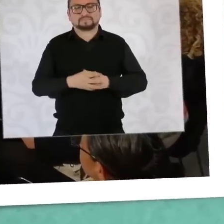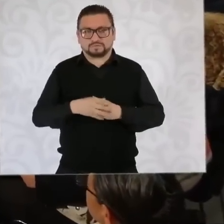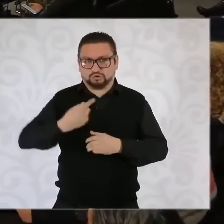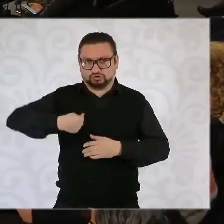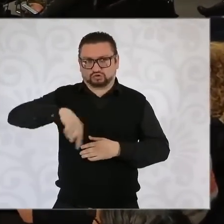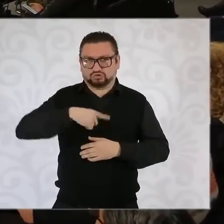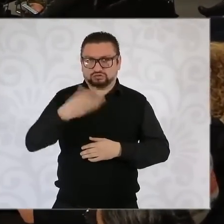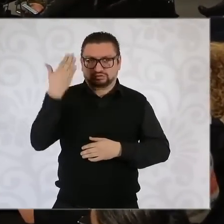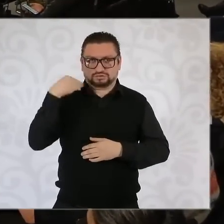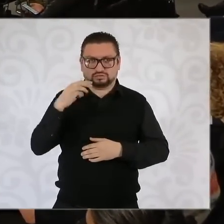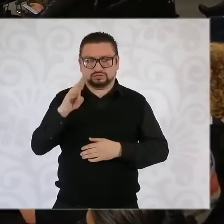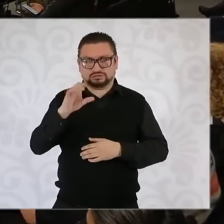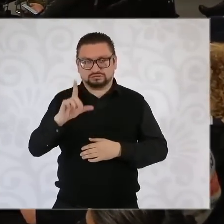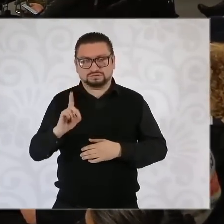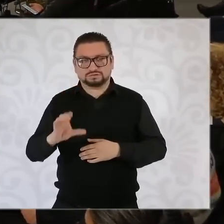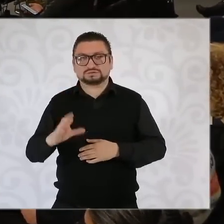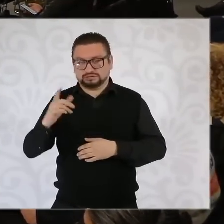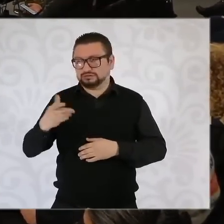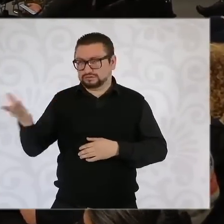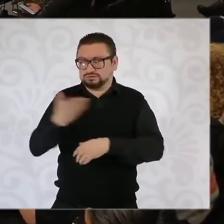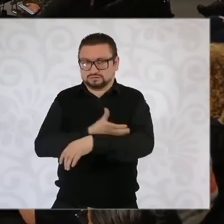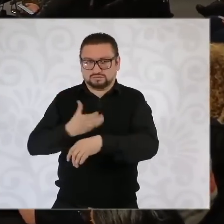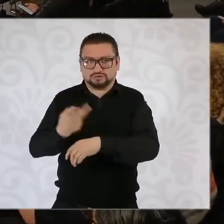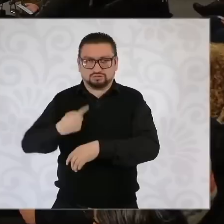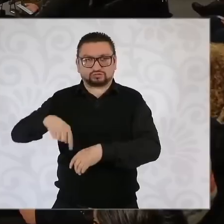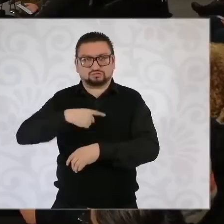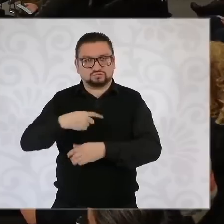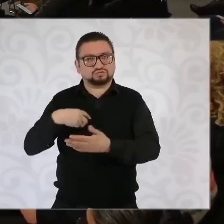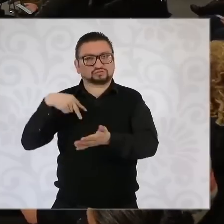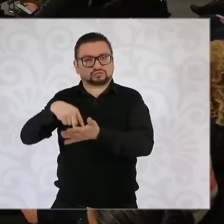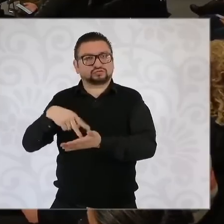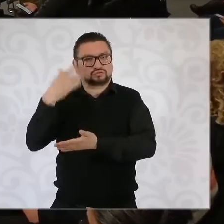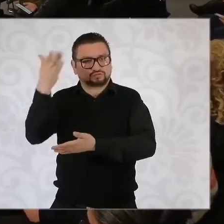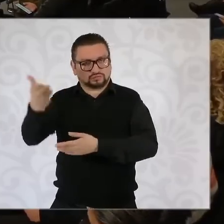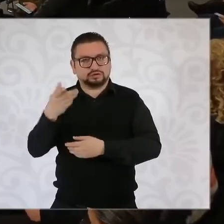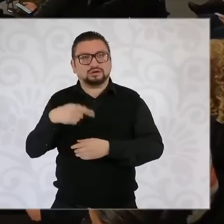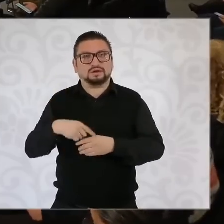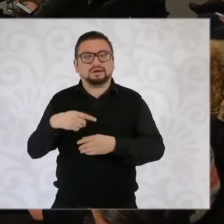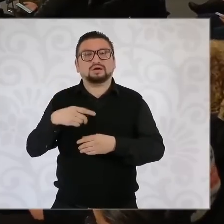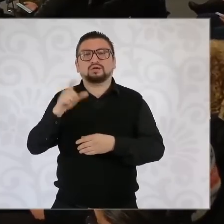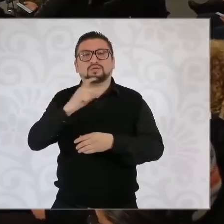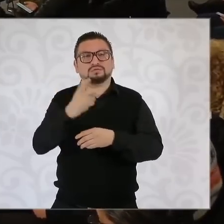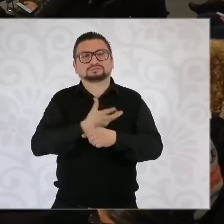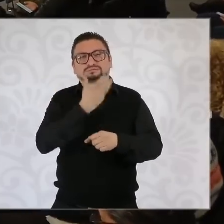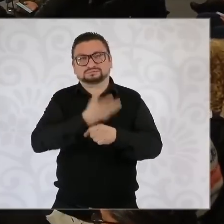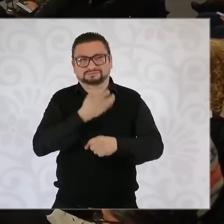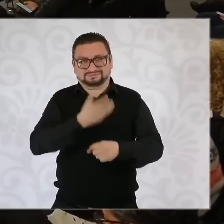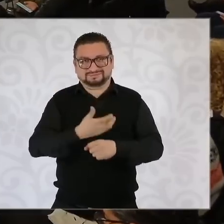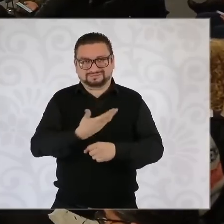Washington el compañero y un servidor estuvimos cubriendo la toma de protesta de de Donald Trump